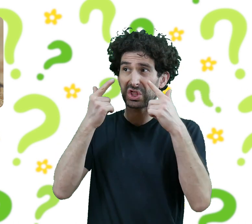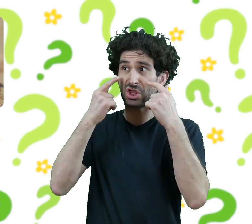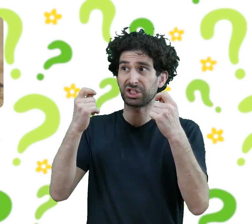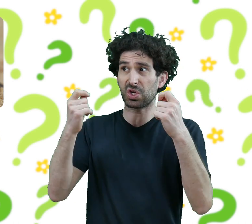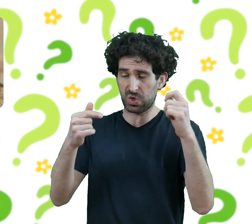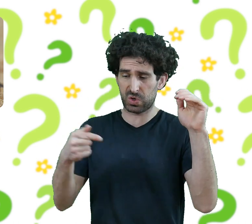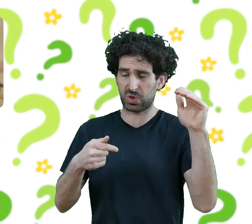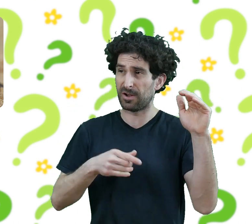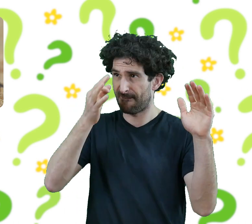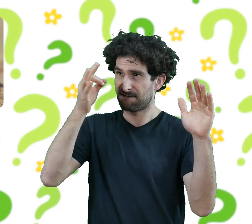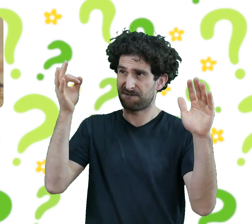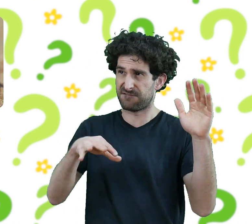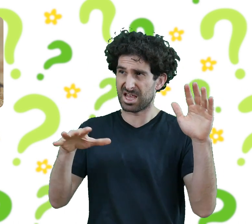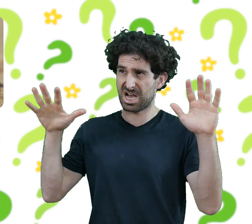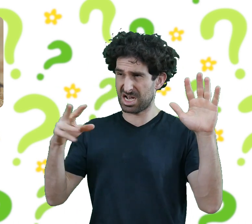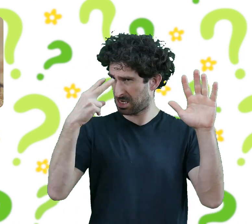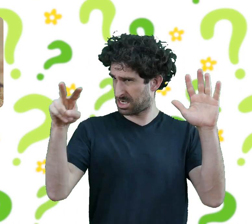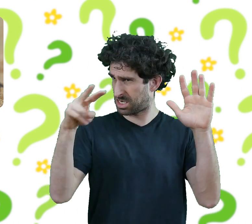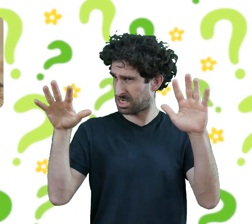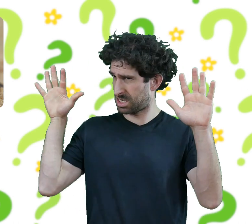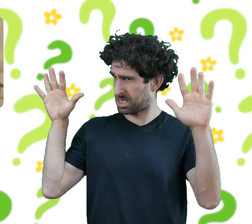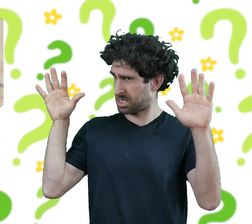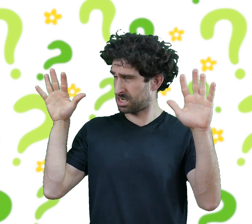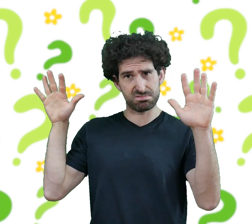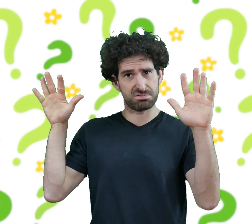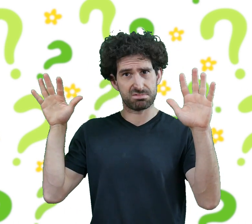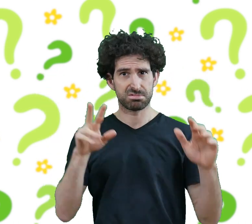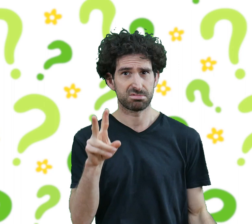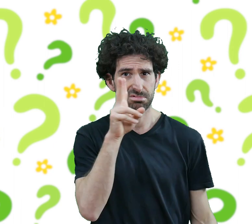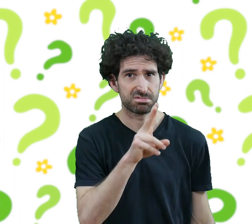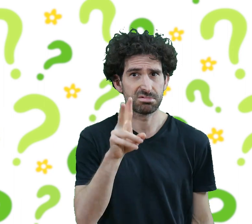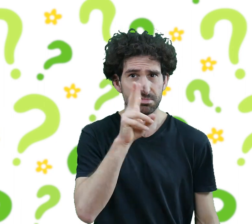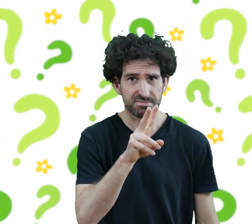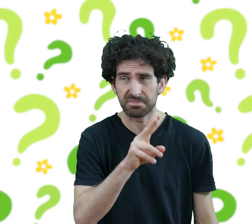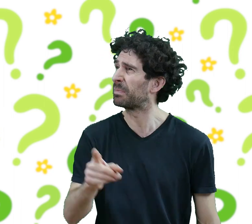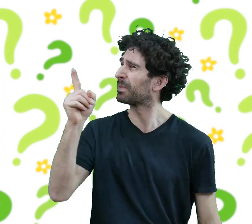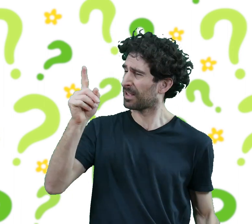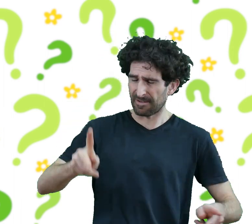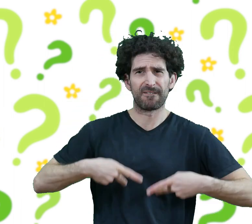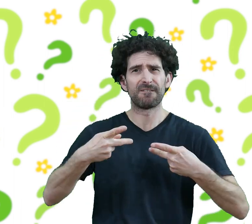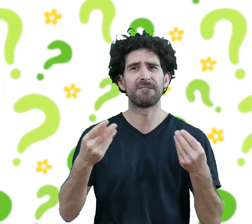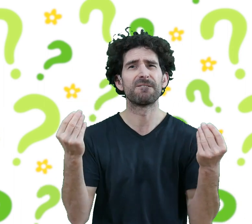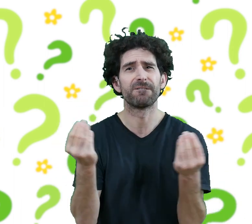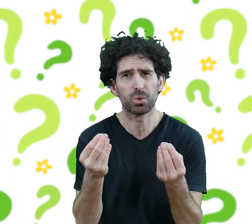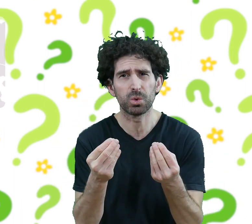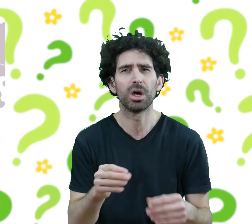pour prévenir qu'il possède du venin. C'est marrant. Où vit-il ?